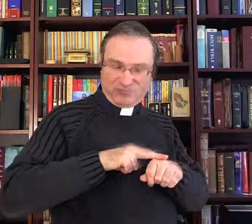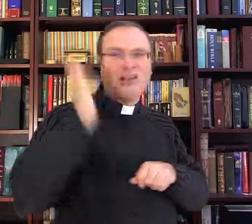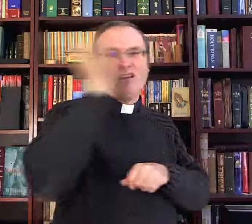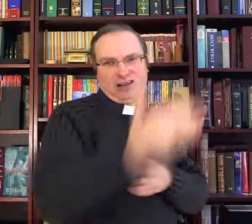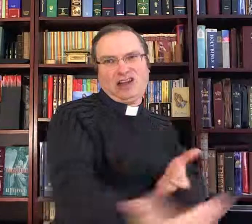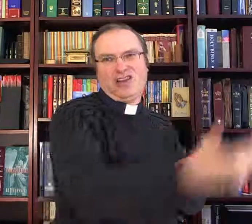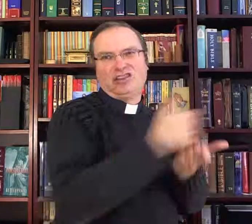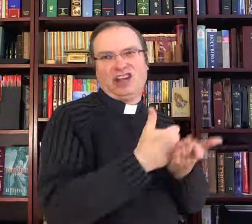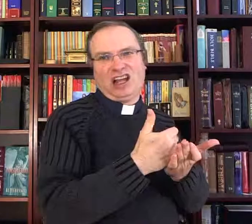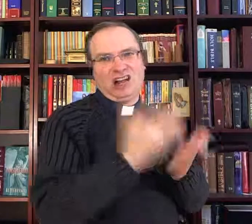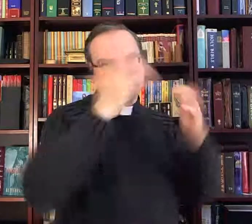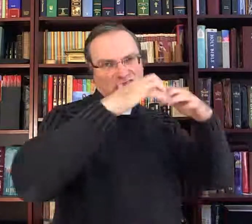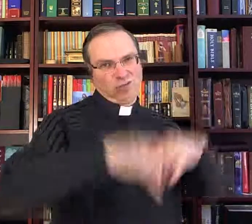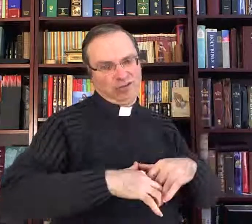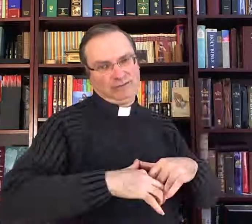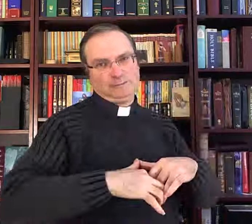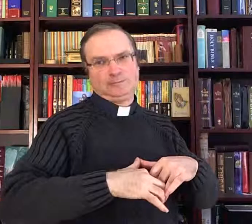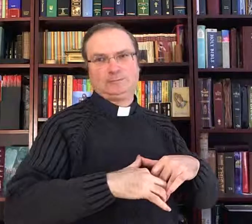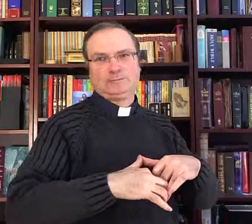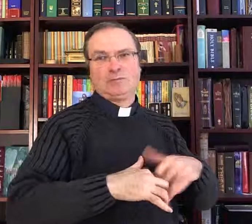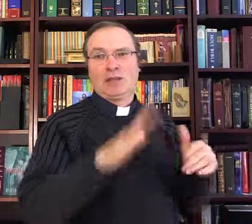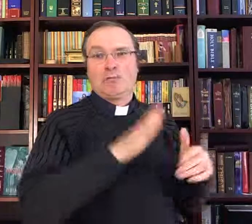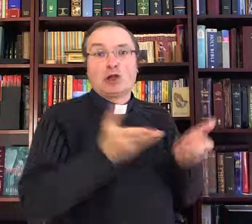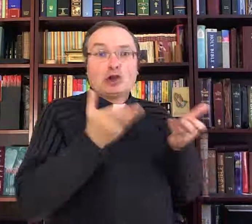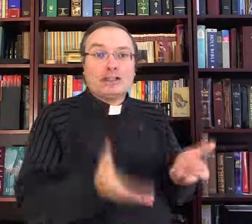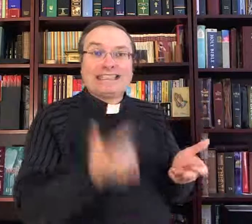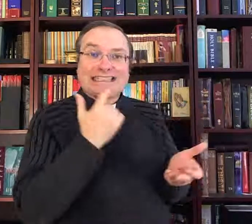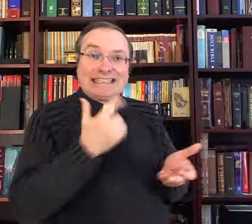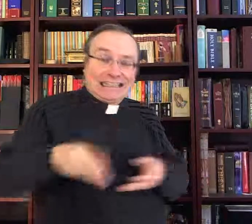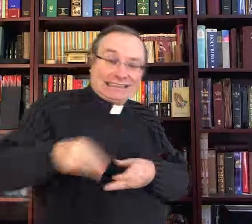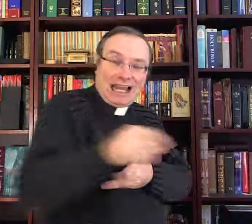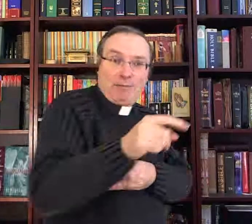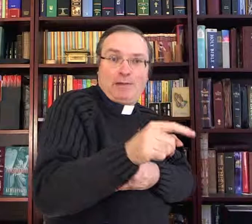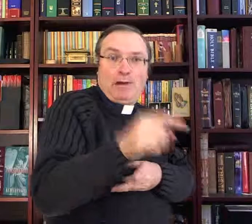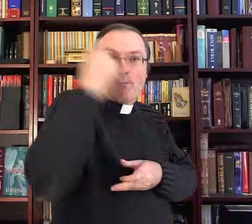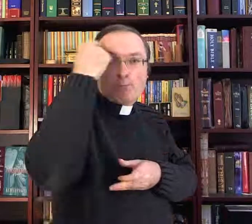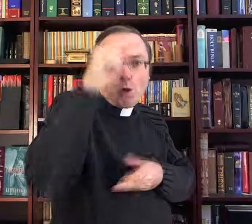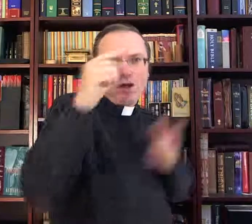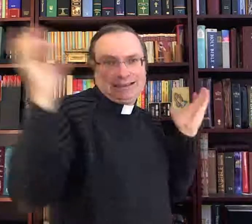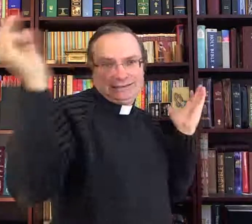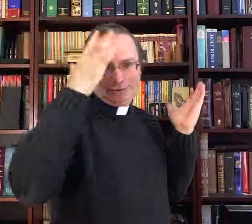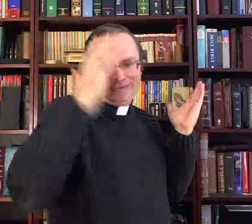récoltera d'elle la ruine, mais celui qui sème pour l'Esprit